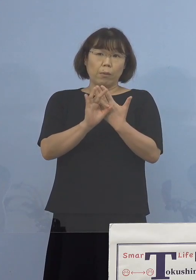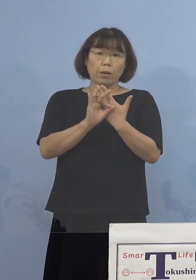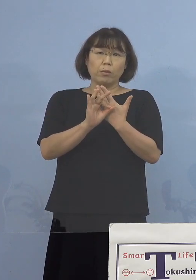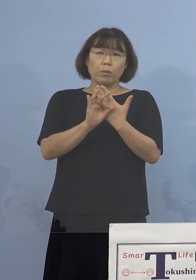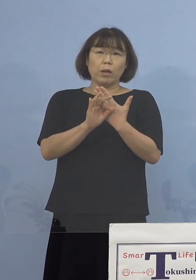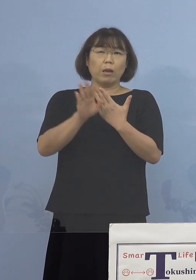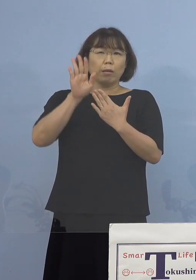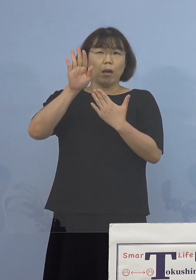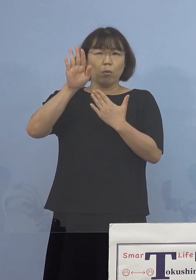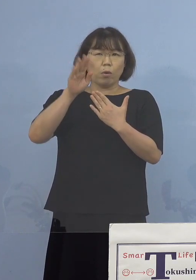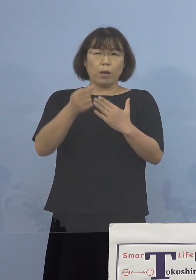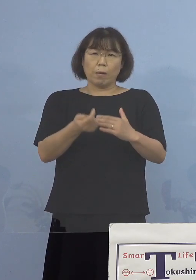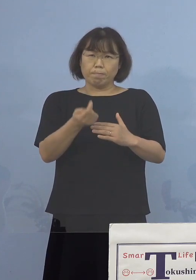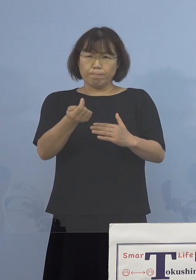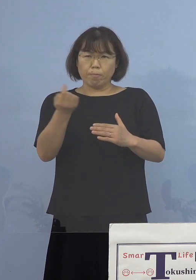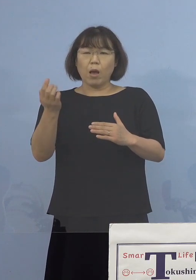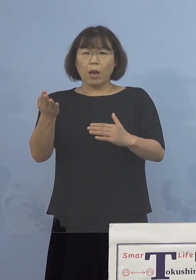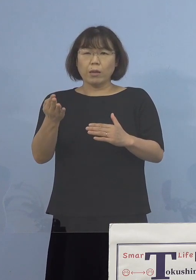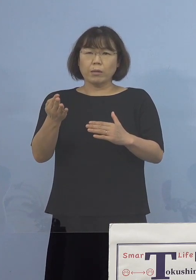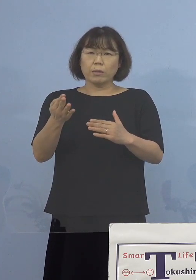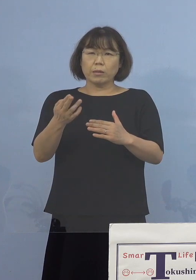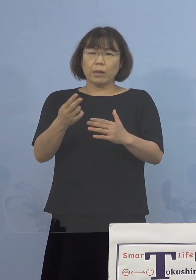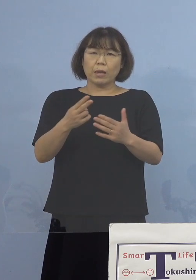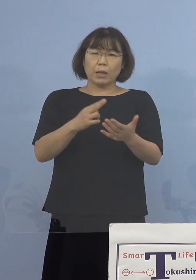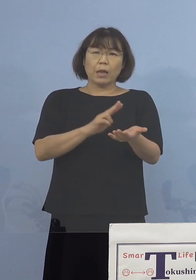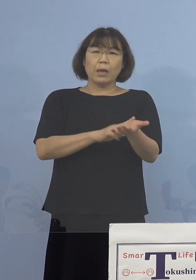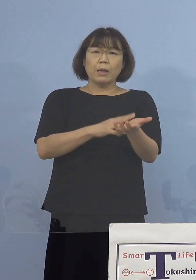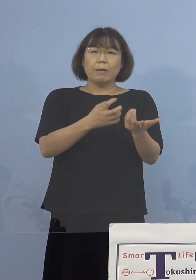それは医療の逼迫 ということになろうと思いますので